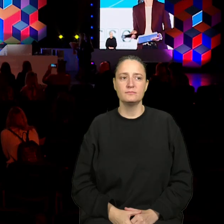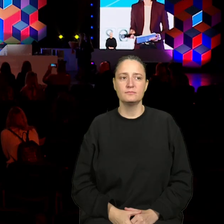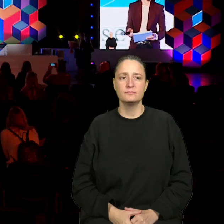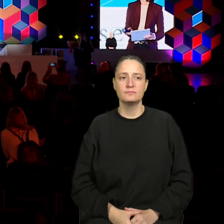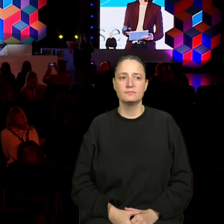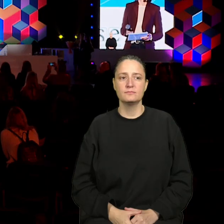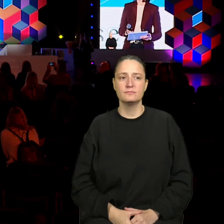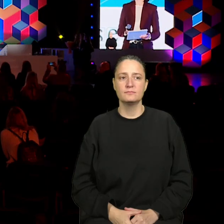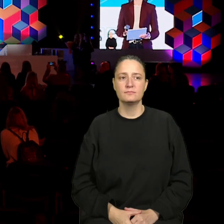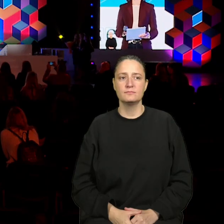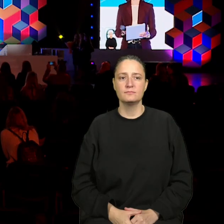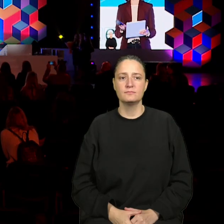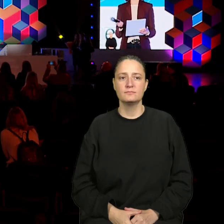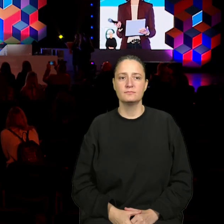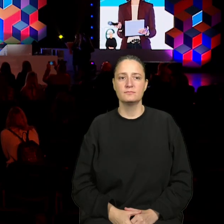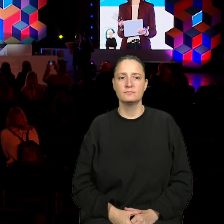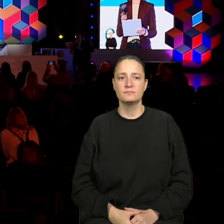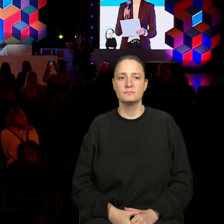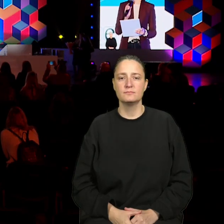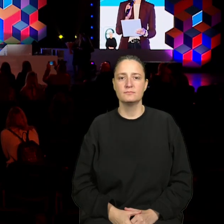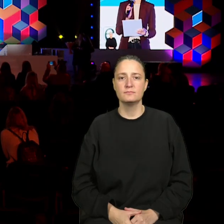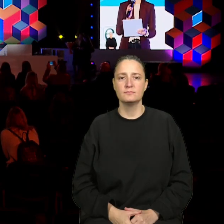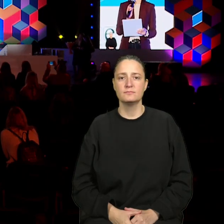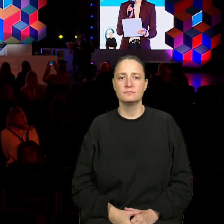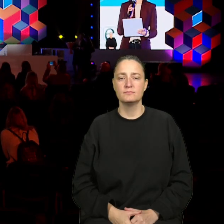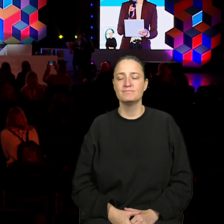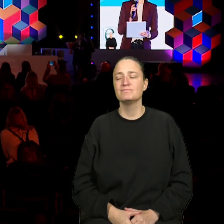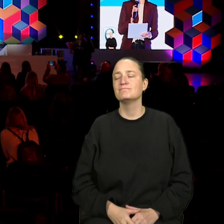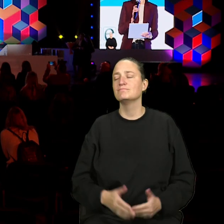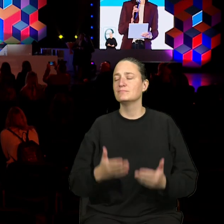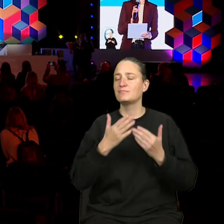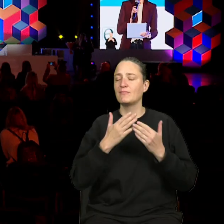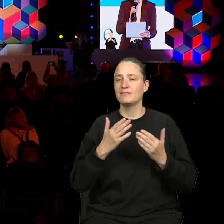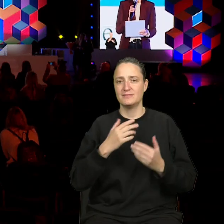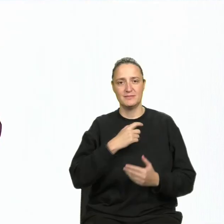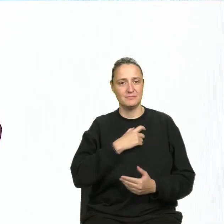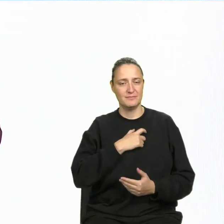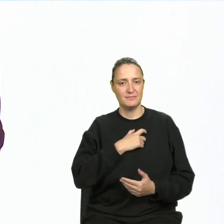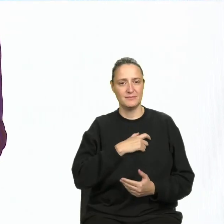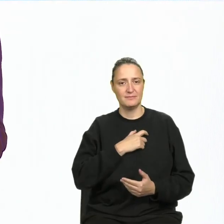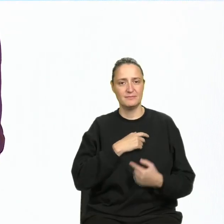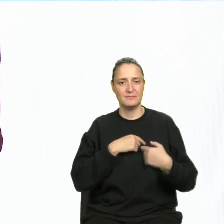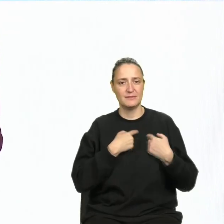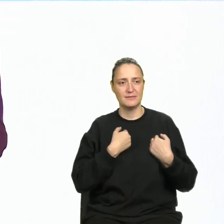w jaki sposób się do tego przygotować. Mówiliśmy o wadze wsparcia Unii Europejskiej, w tym programu Erasmus